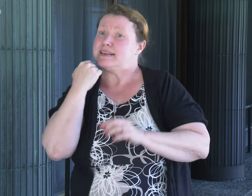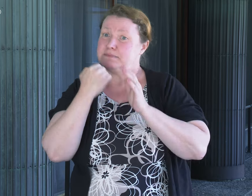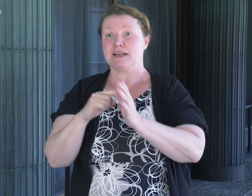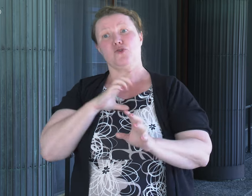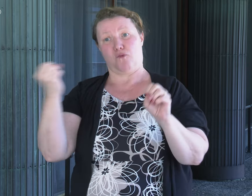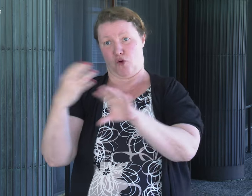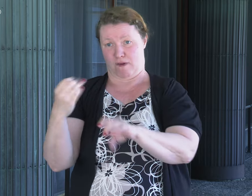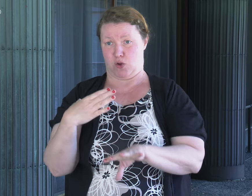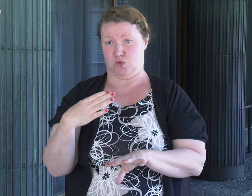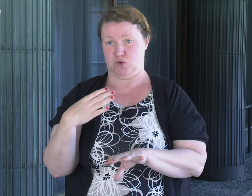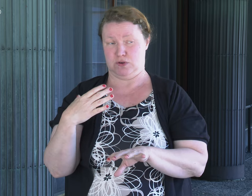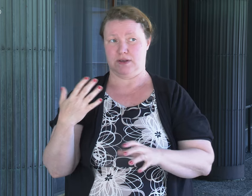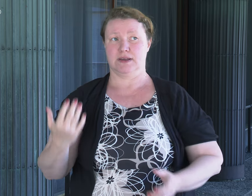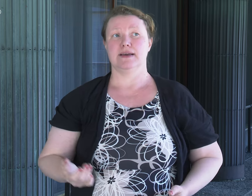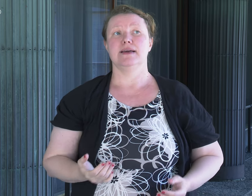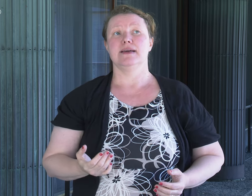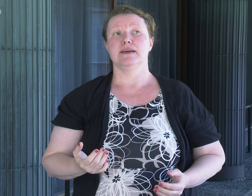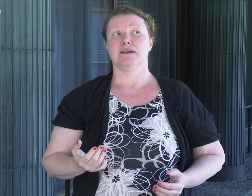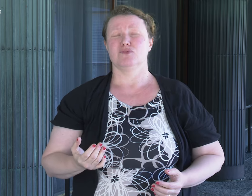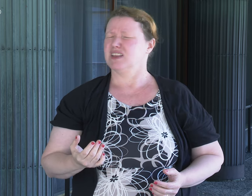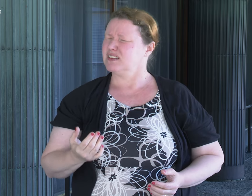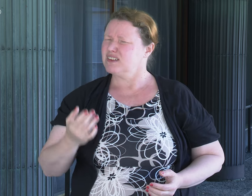ja jos näitä seuraa vuorovaikutustilanne, niin se on ok.